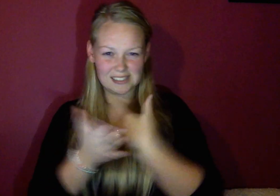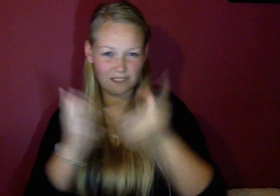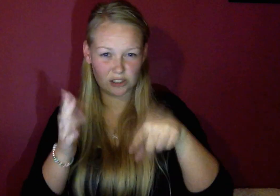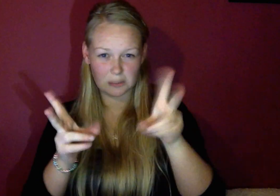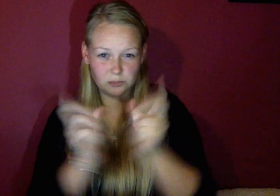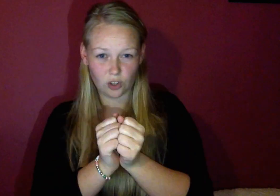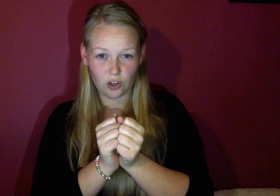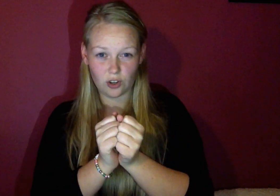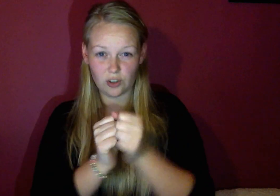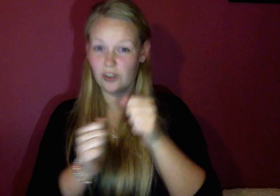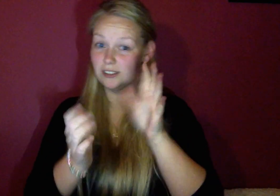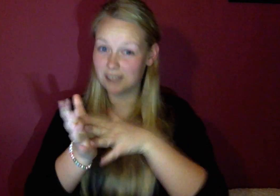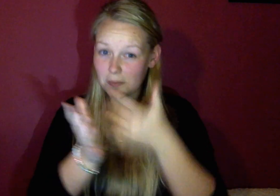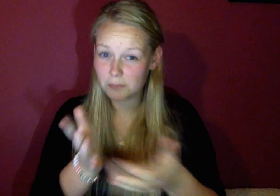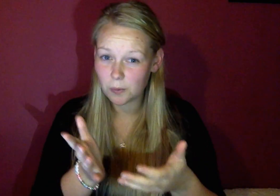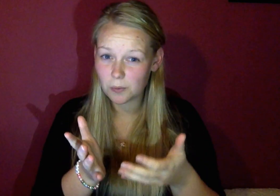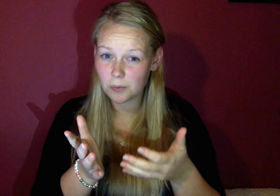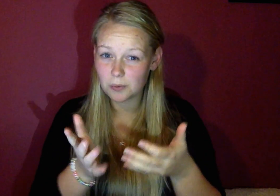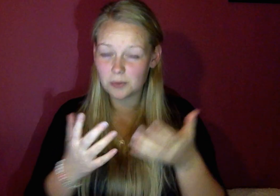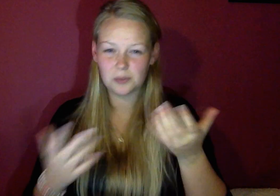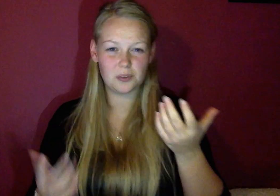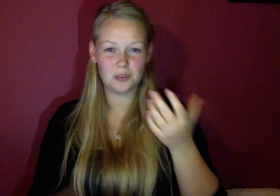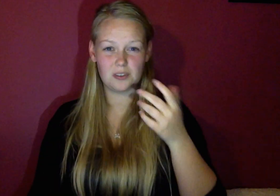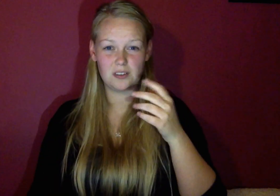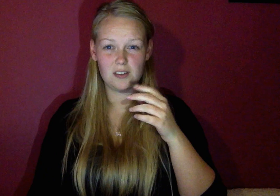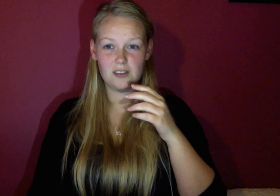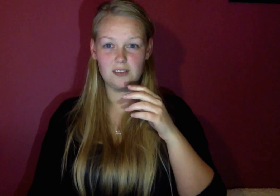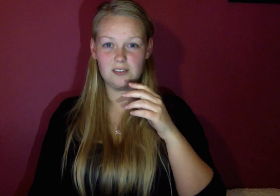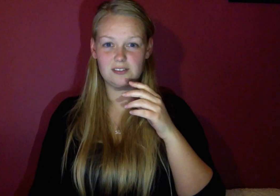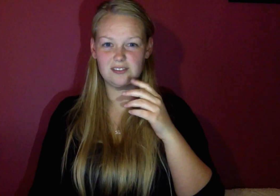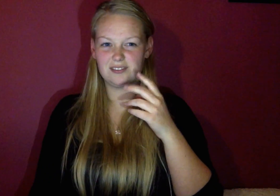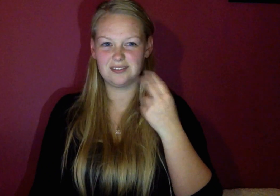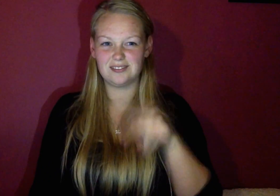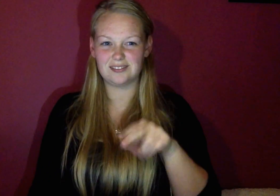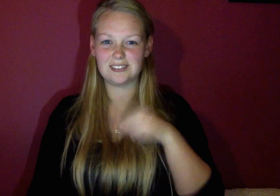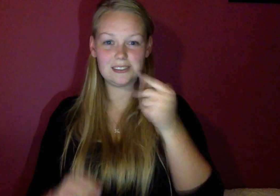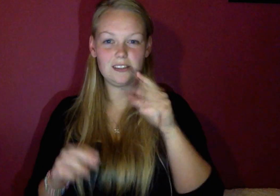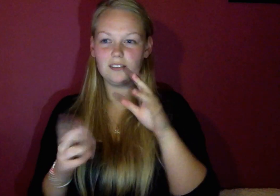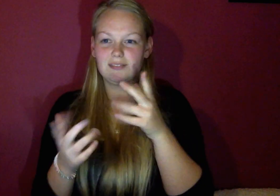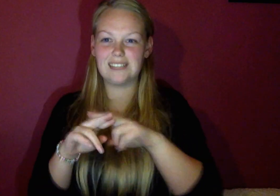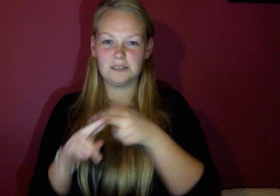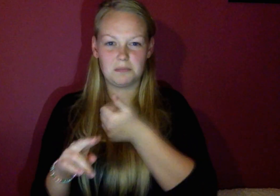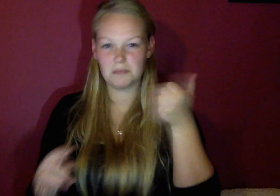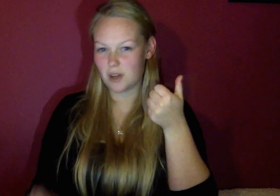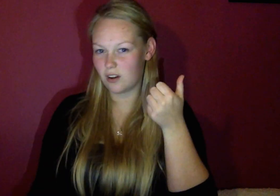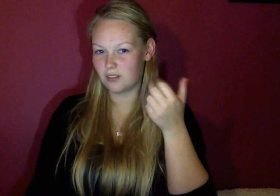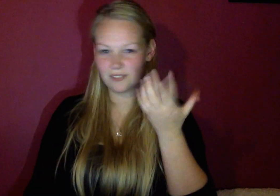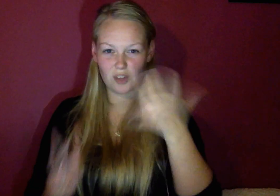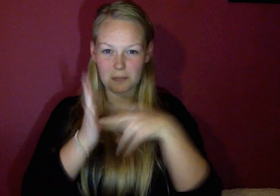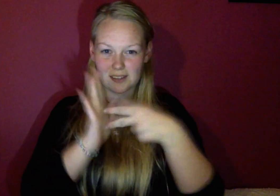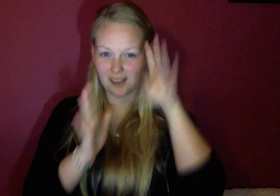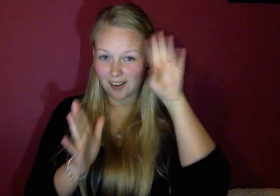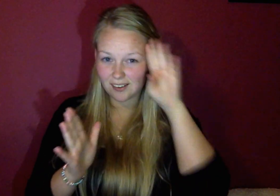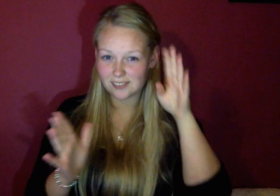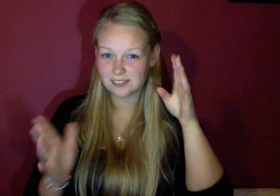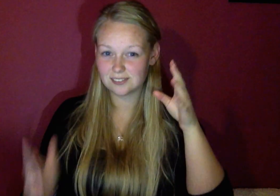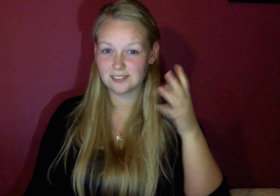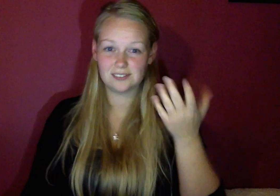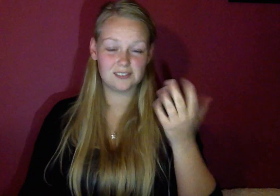Kämpar vi inte för samma sak? - Teckenspråket. Nej. Det känns bara vad planerar läkarna?